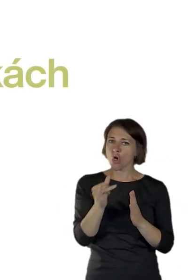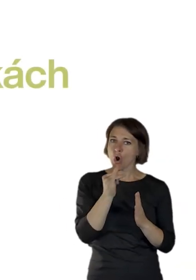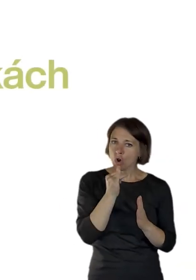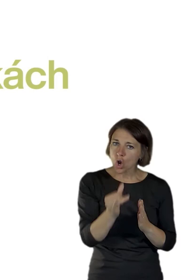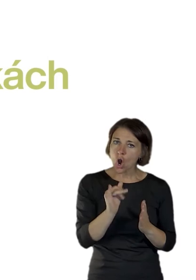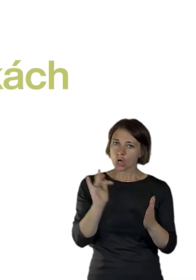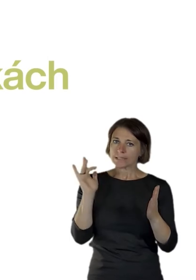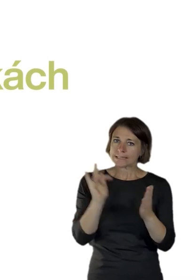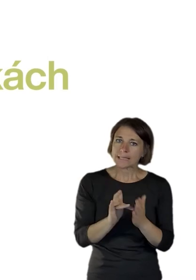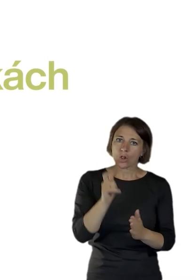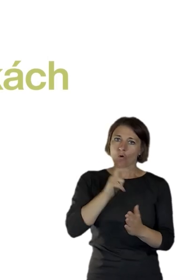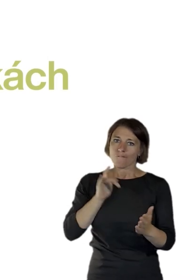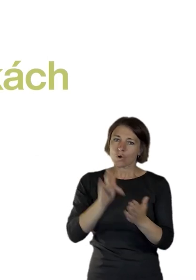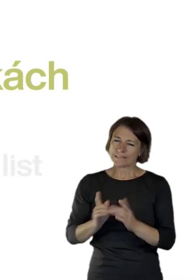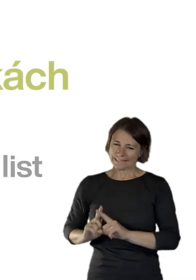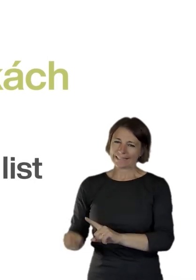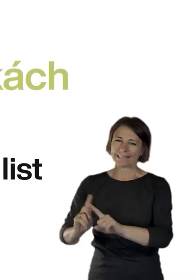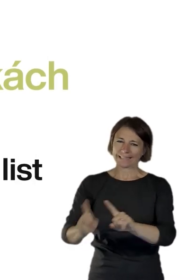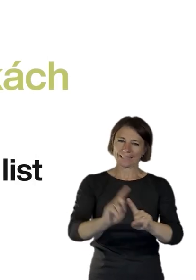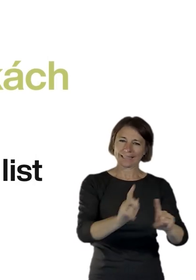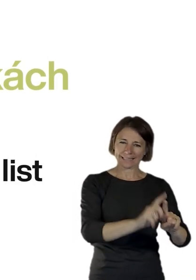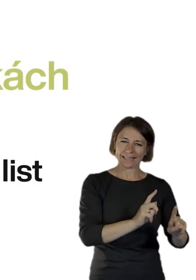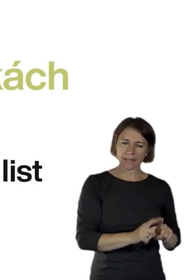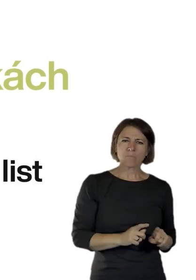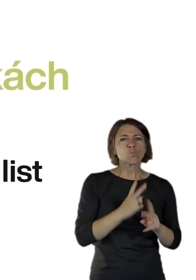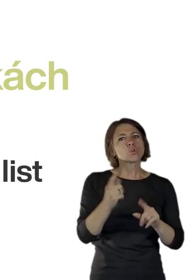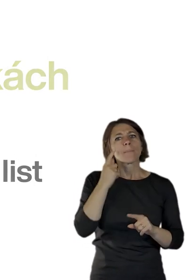Na webových stránkách Metropolitního plánu je možné si stáhnout krycí list pro každou